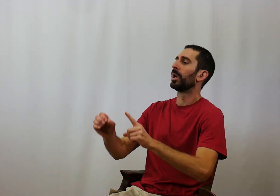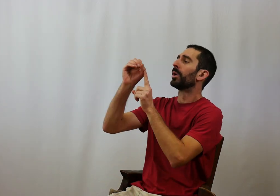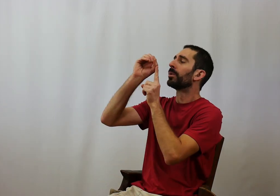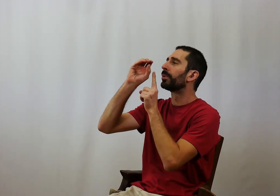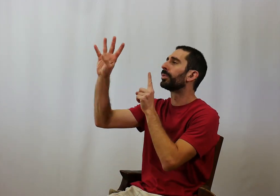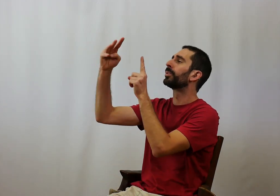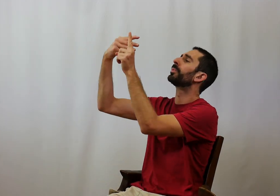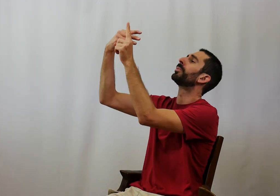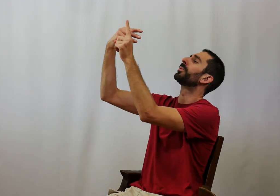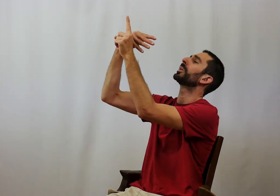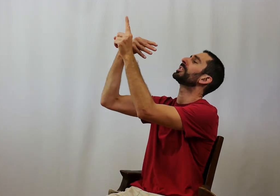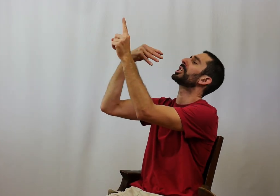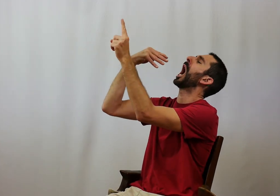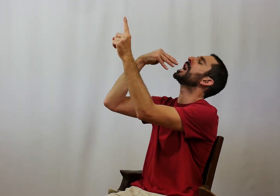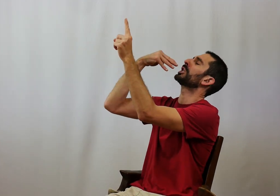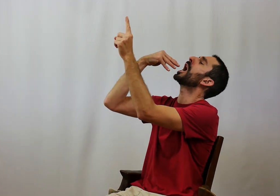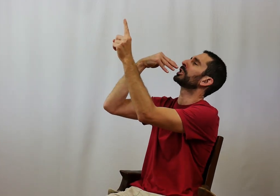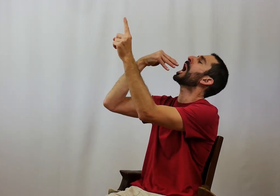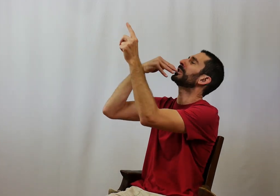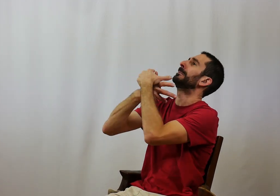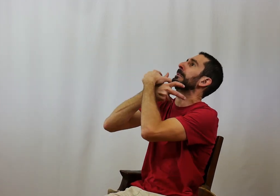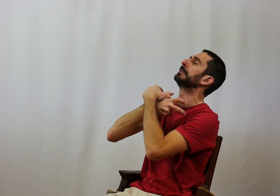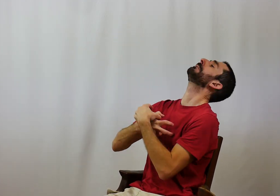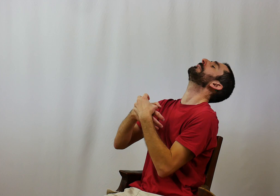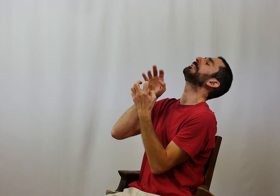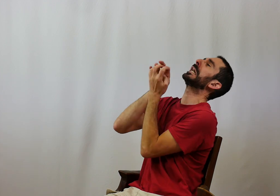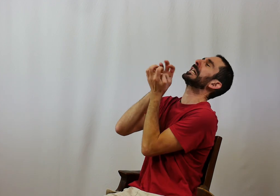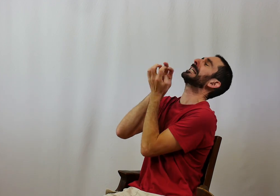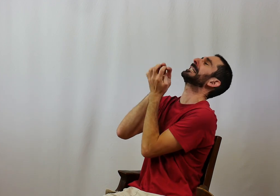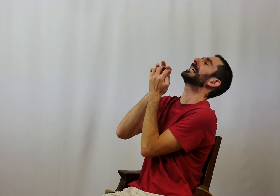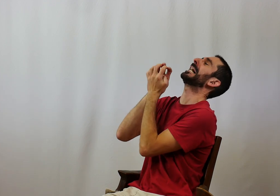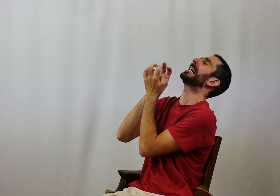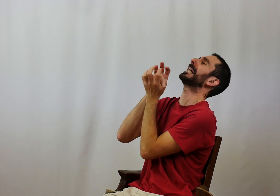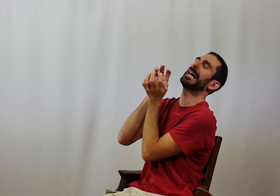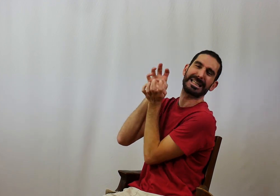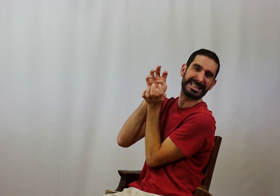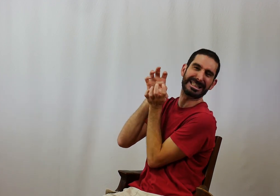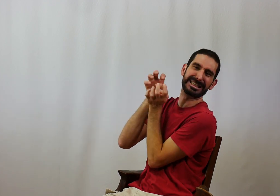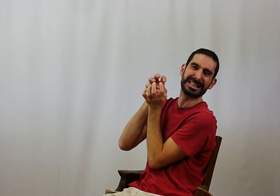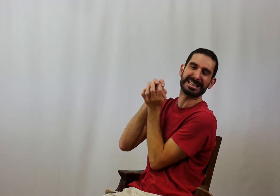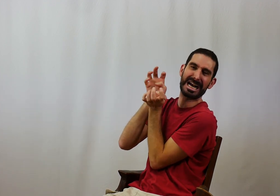*Pissenlit et ses racines qu'un squelette mange et ricane*